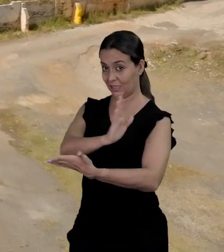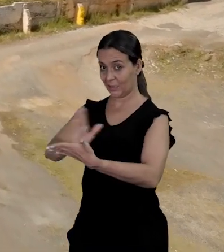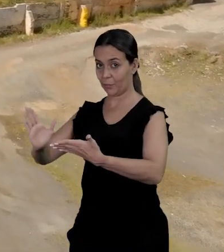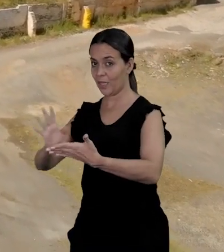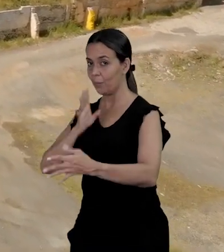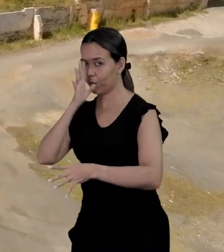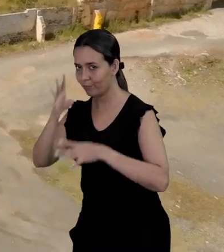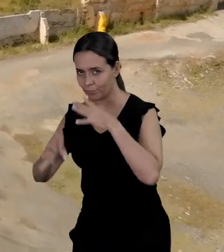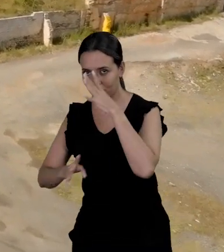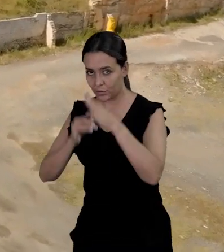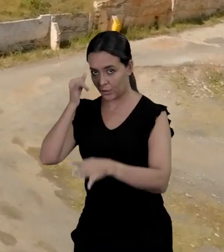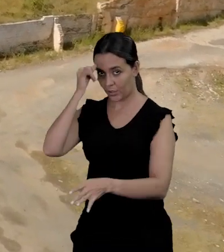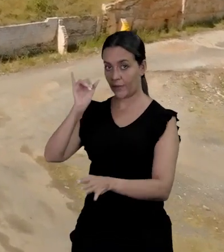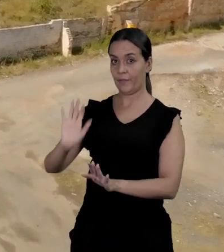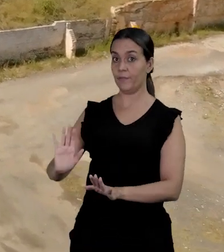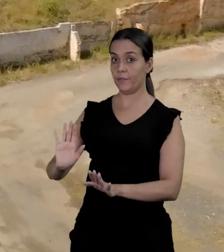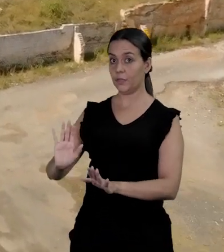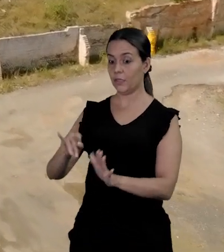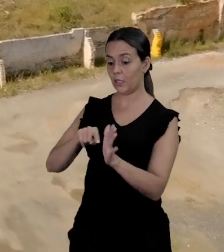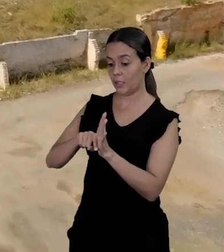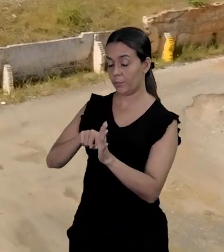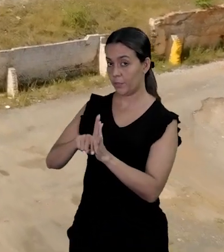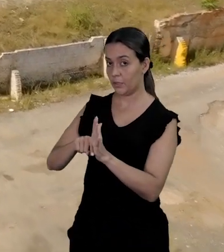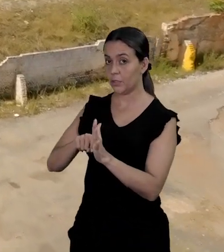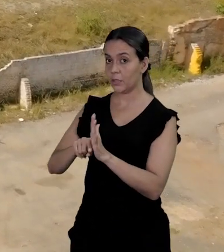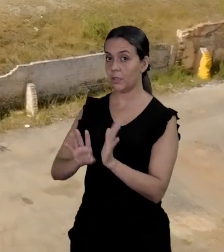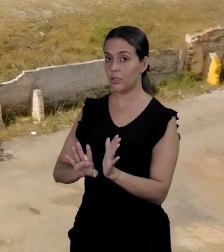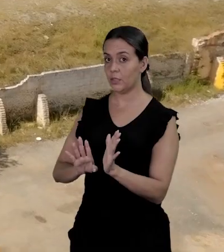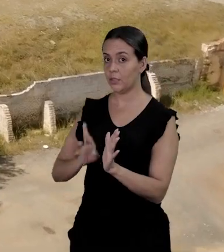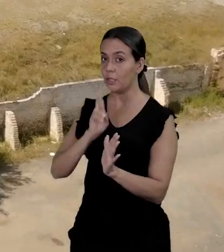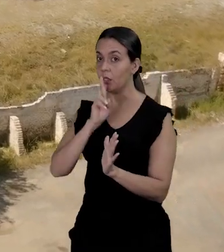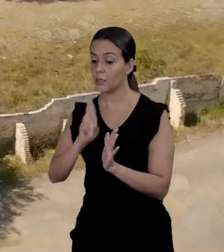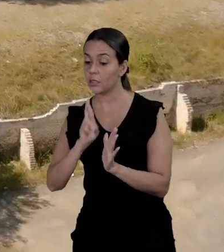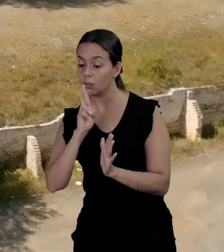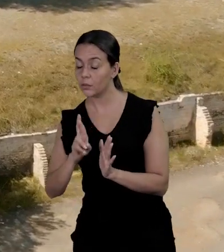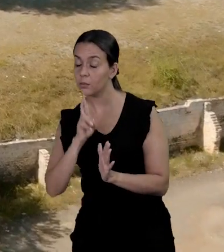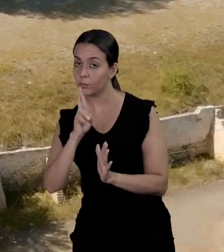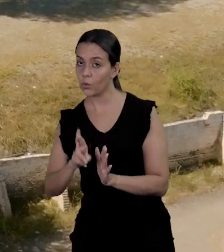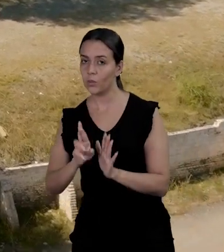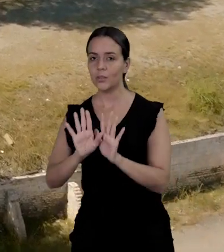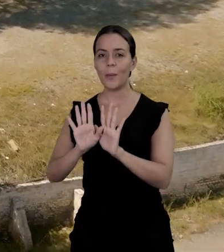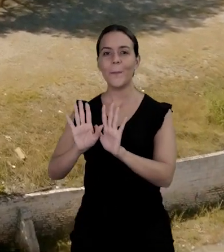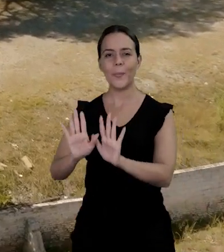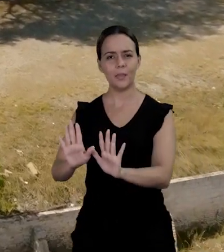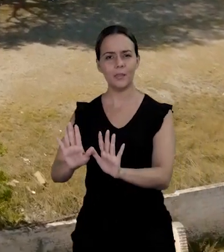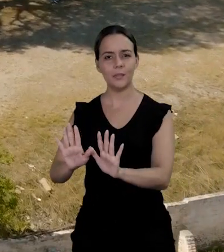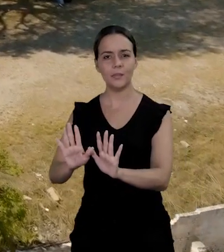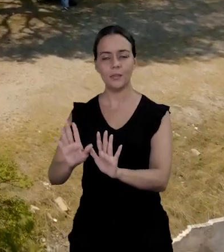da pesquisa, para não ter enviesamento, para não ter a leitura que ele gostaria que tivesse, os dados e tal.